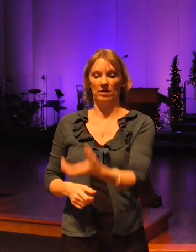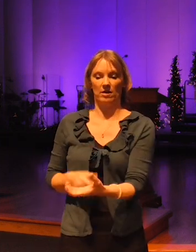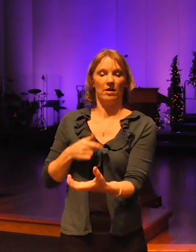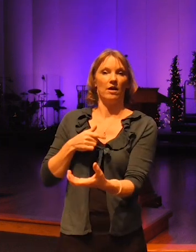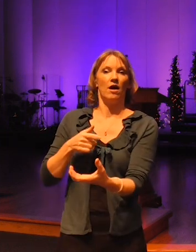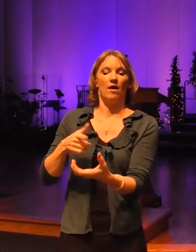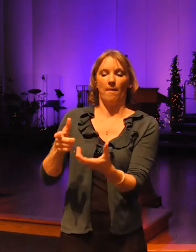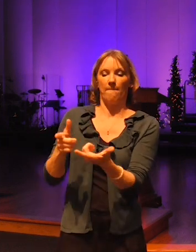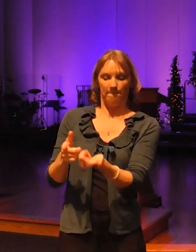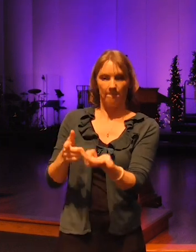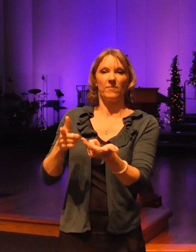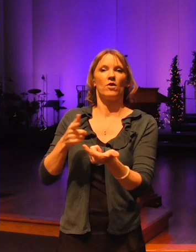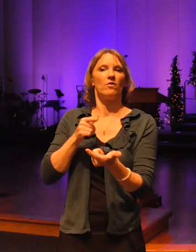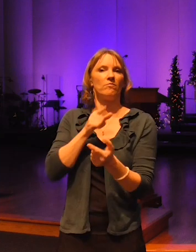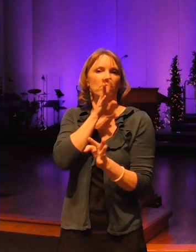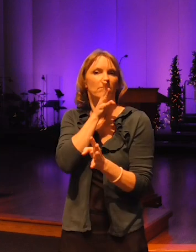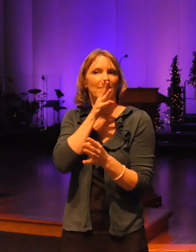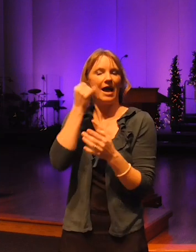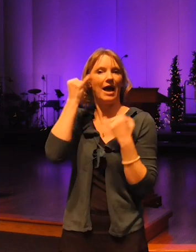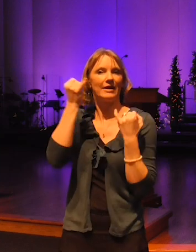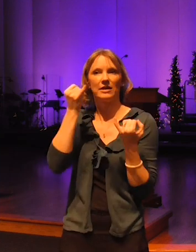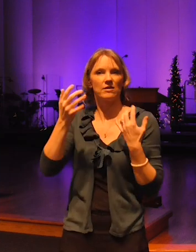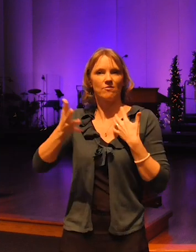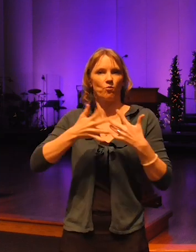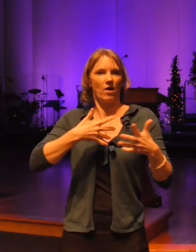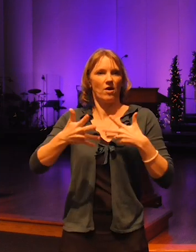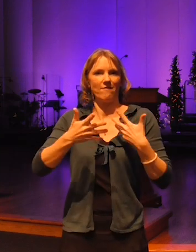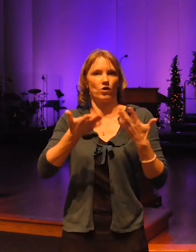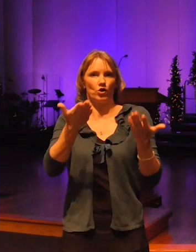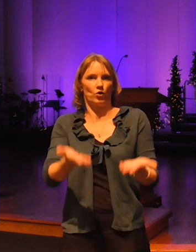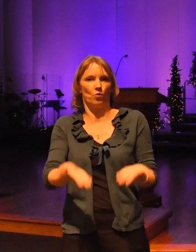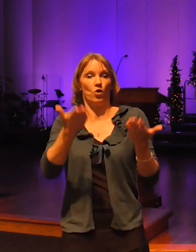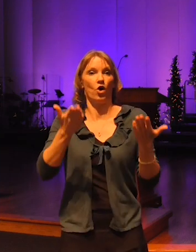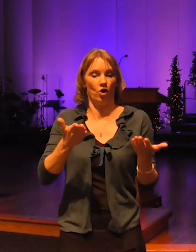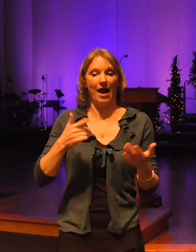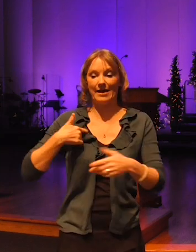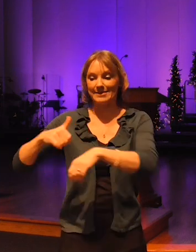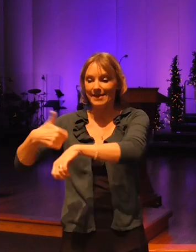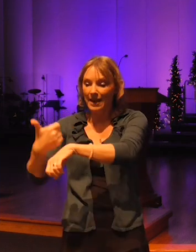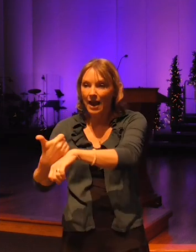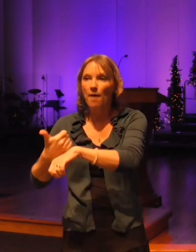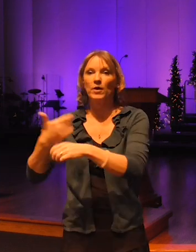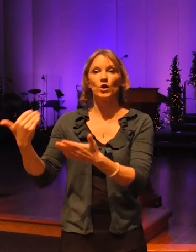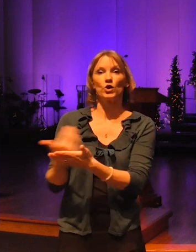sabes dondequiera que estuvieras. Enciendo la máquina y pongo una cinta nueva. Me voy a la cama como siempre con